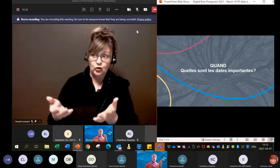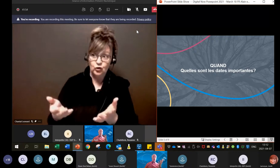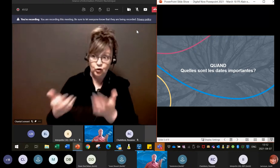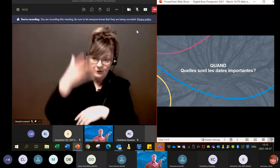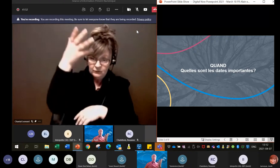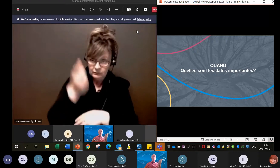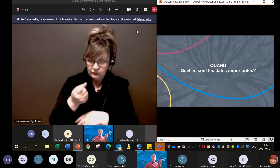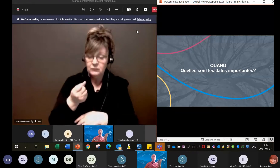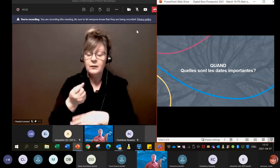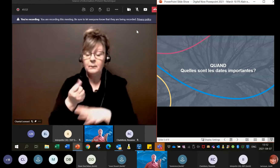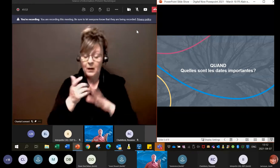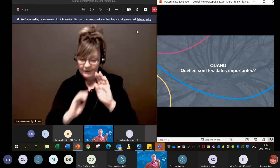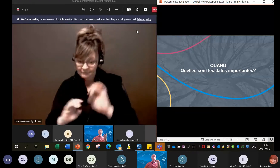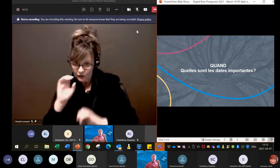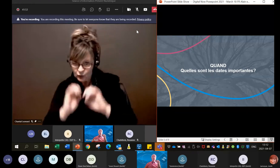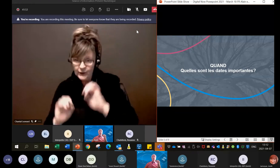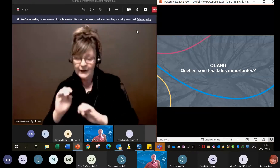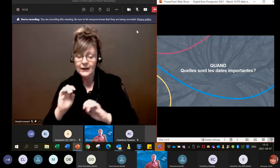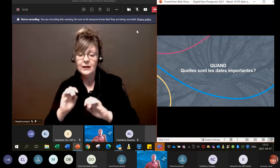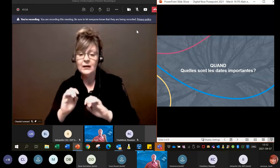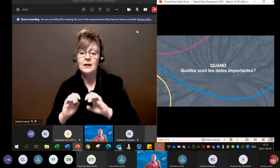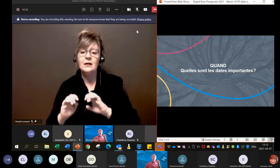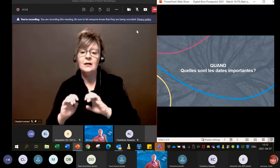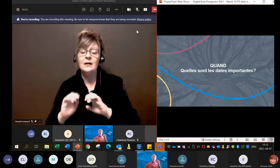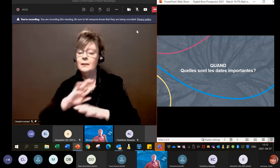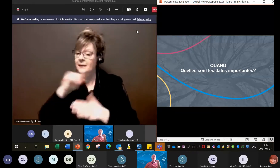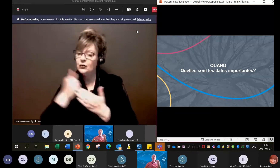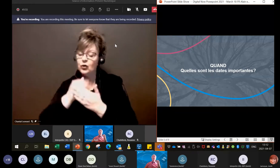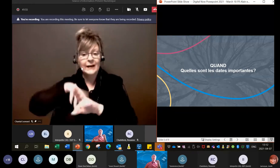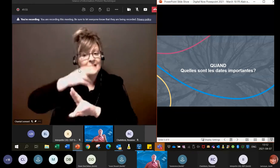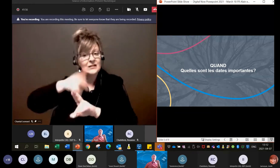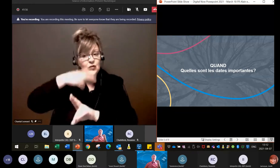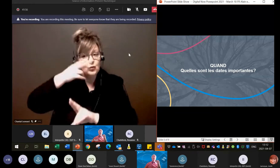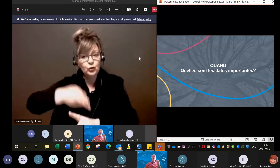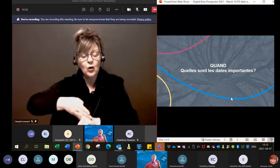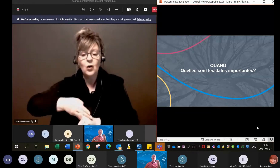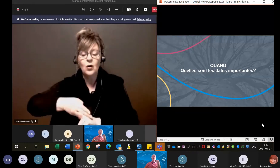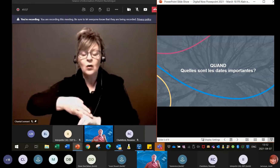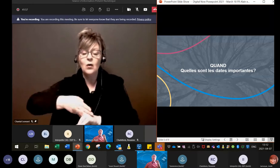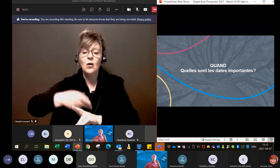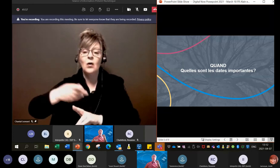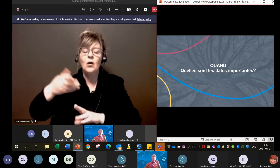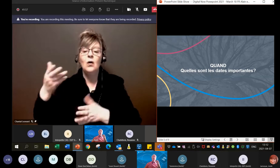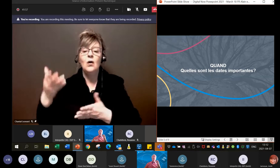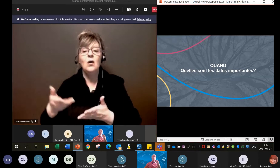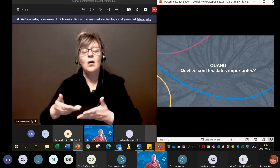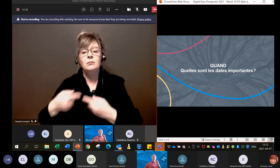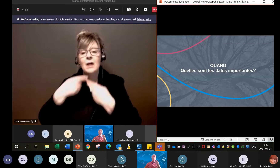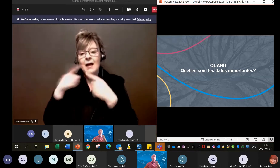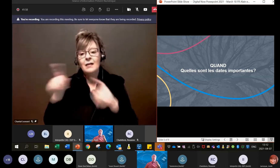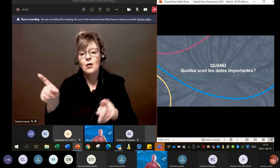correspondants et tous les résultats